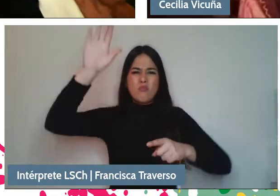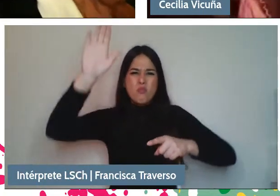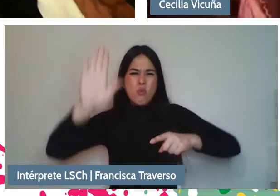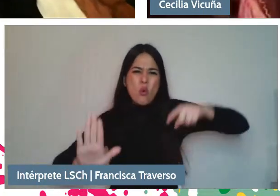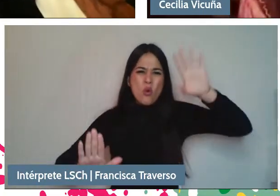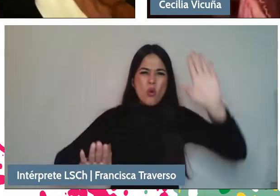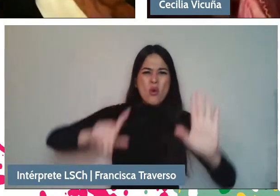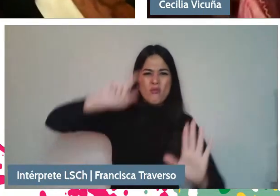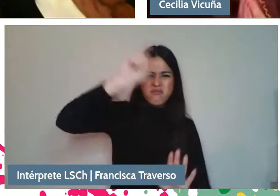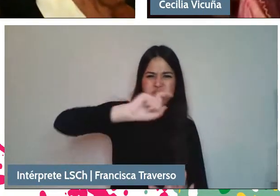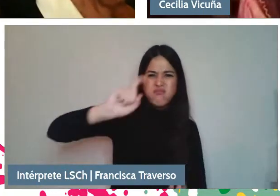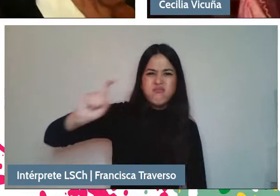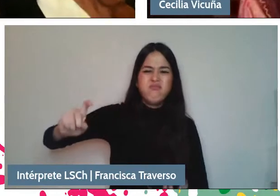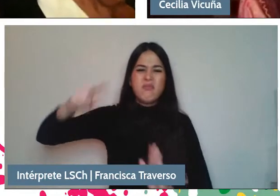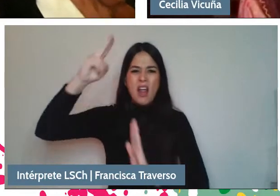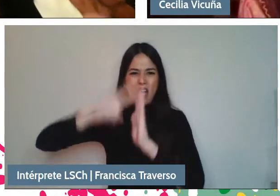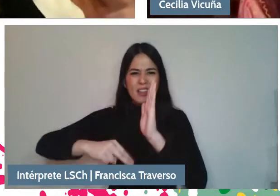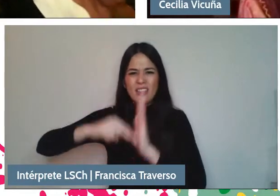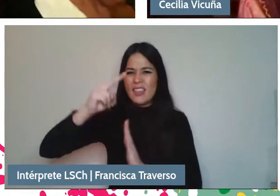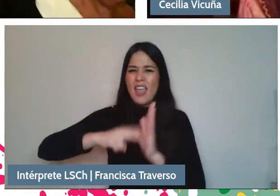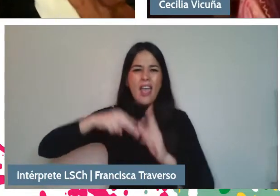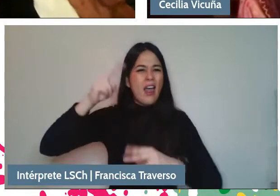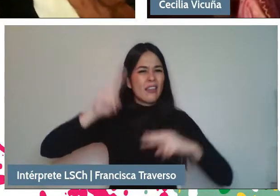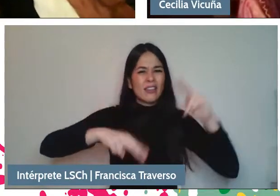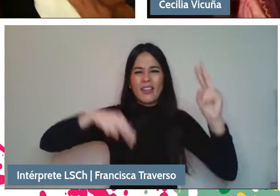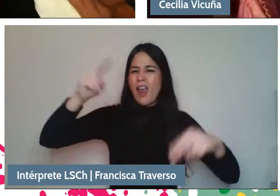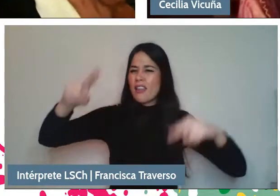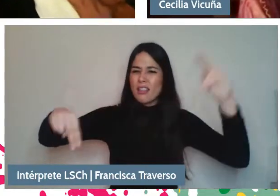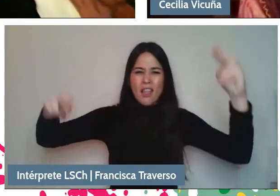todos haciendo arte todo el día.